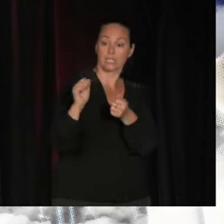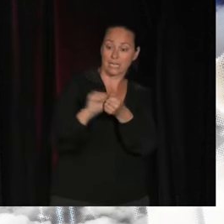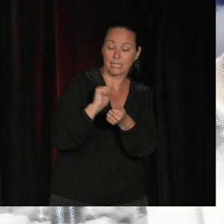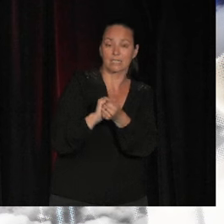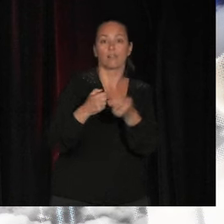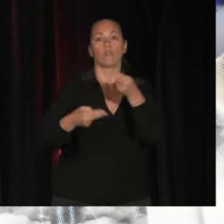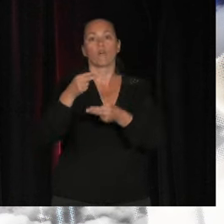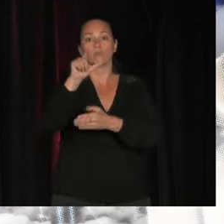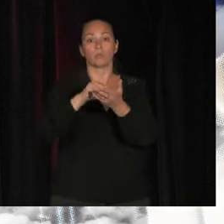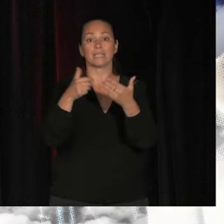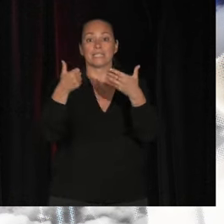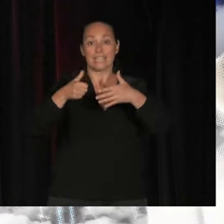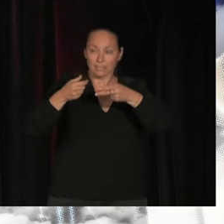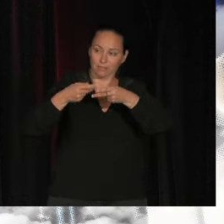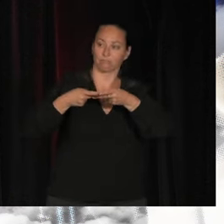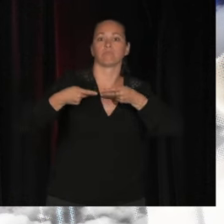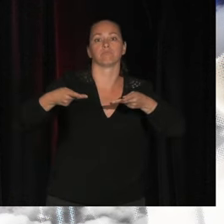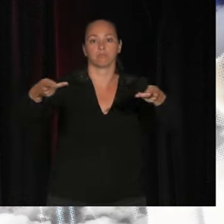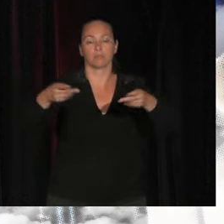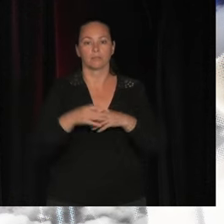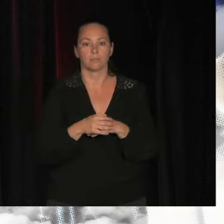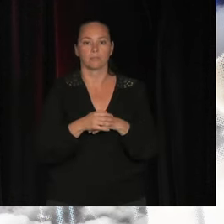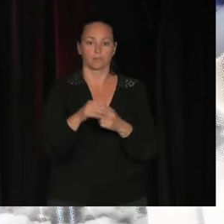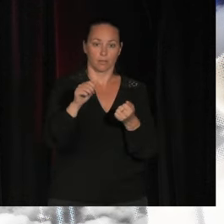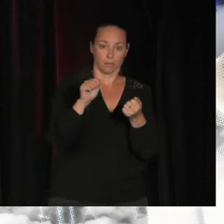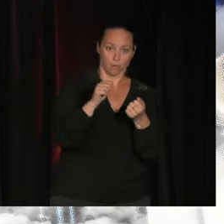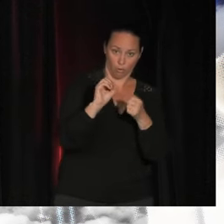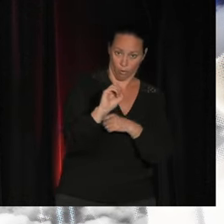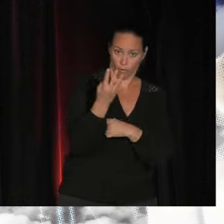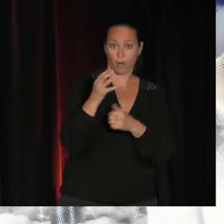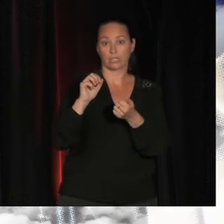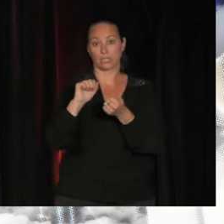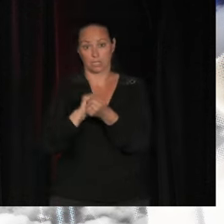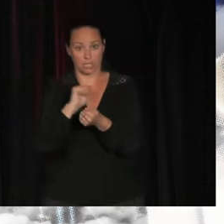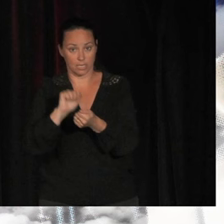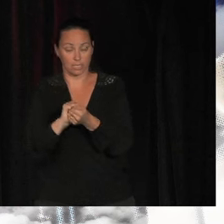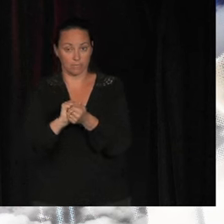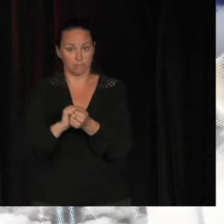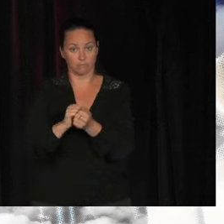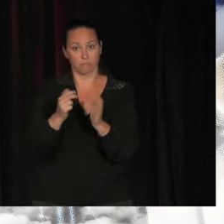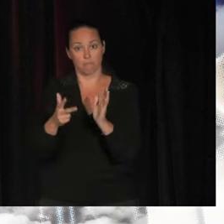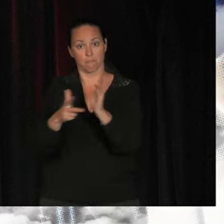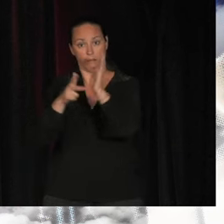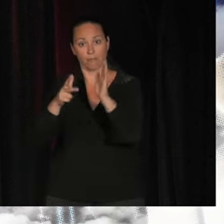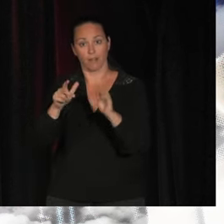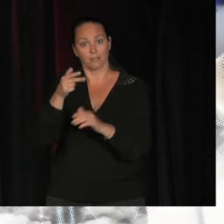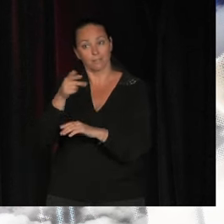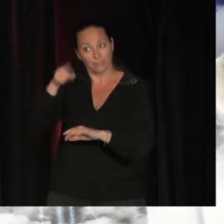2016, pour sécuriser un slot dans l'Overwatch League et être une franchise parce que ça s'appelle comme ça, officielle, ça coûtait quand même 20 millions de dollars.